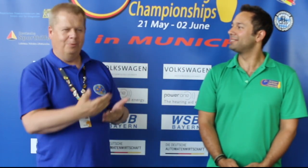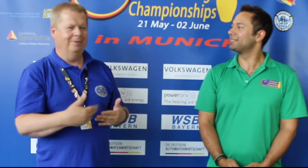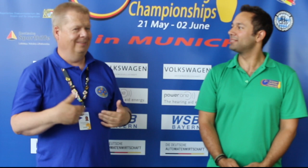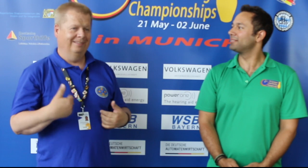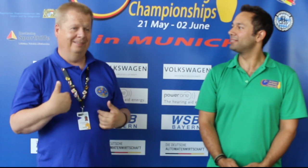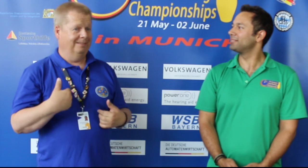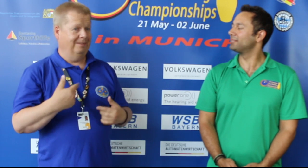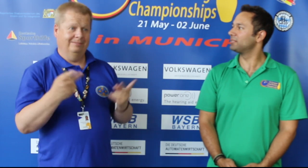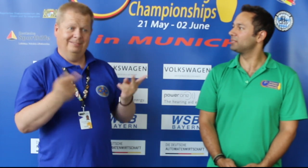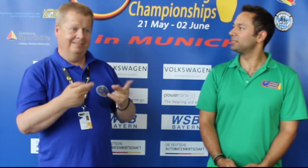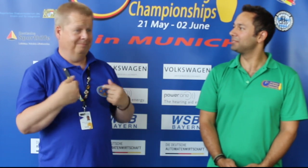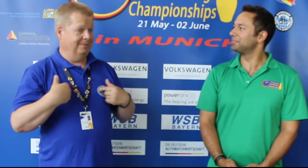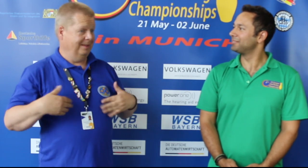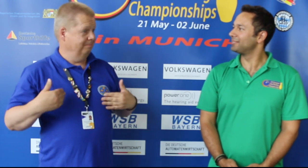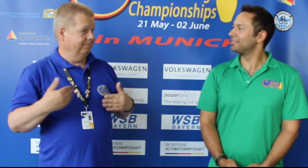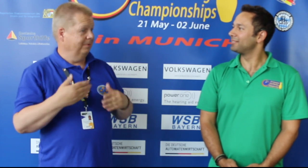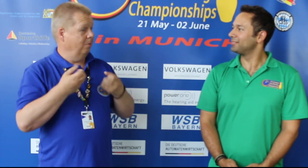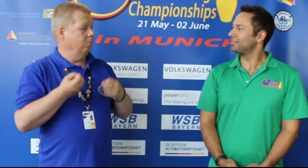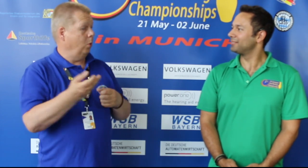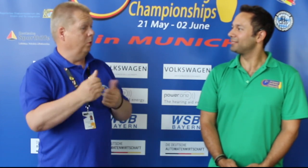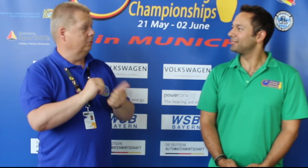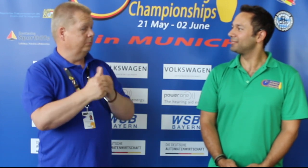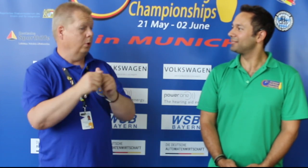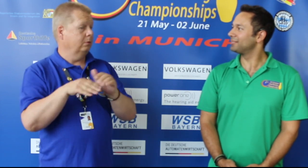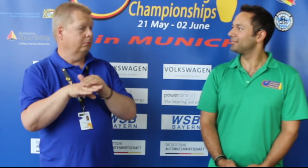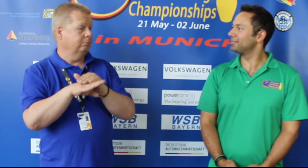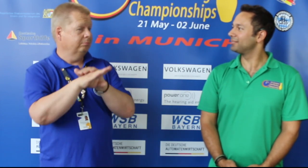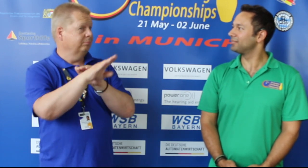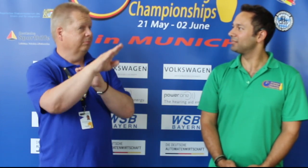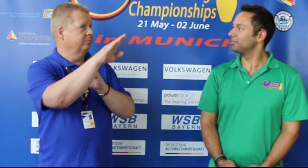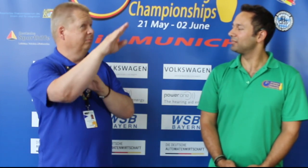Darüber bin ich auch sehr glücklich, dass Bowlingsport sich weiter entwickelt hat.